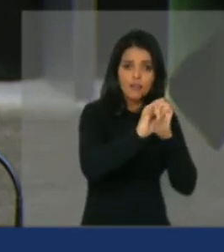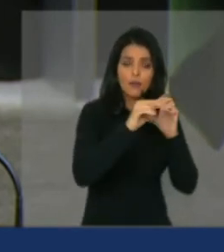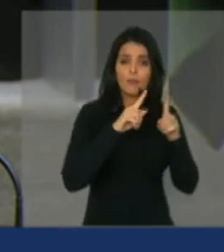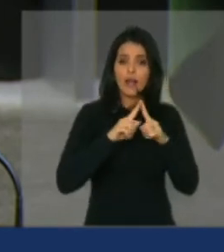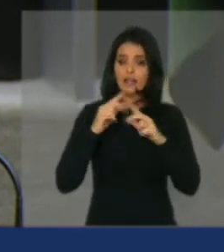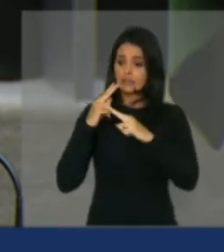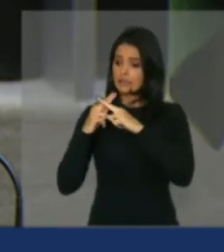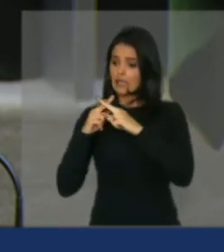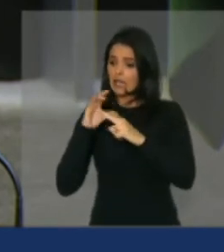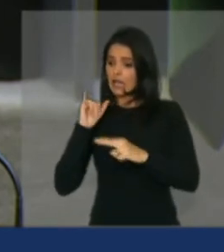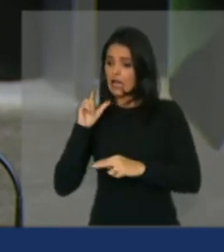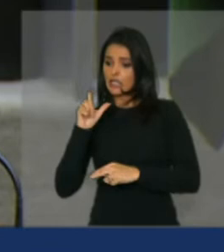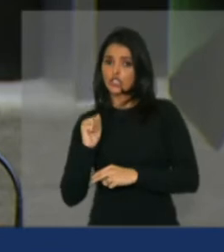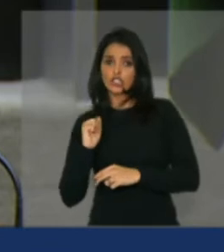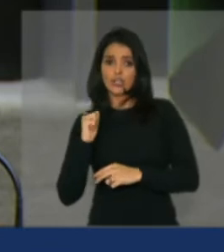POR QUE NÃO HÁ PROJETOS DE